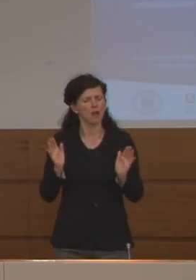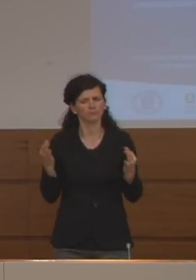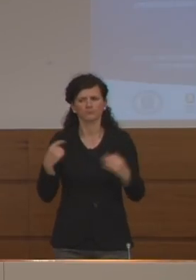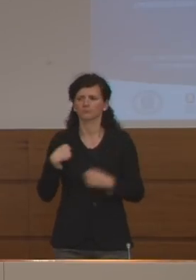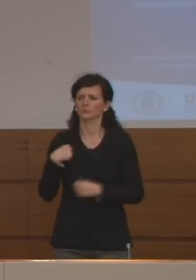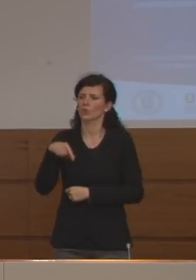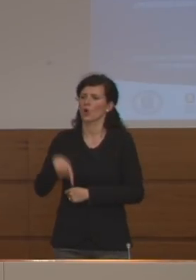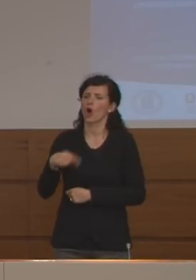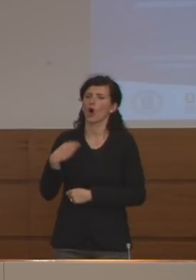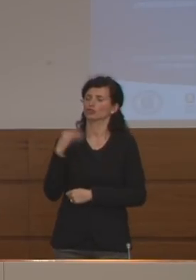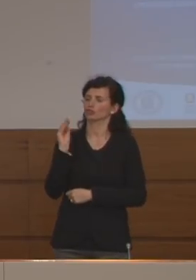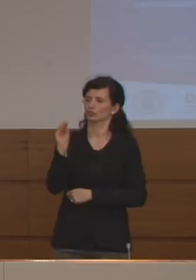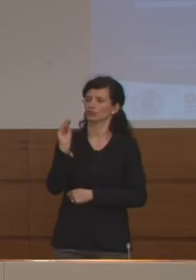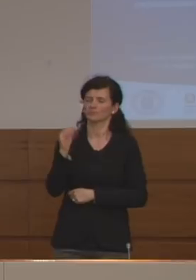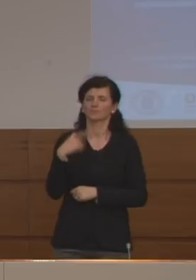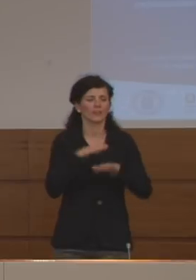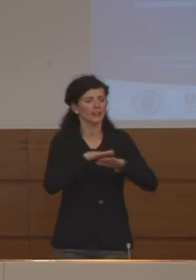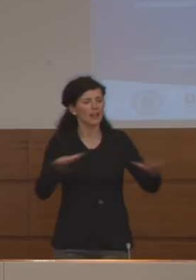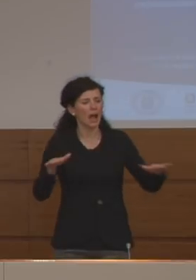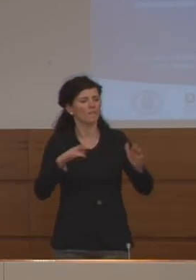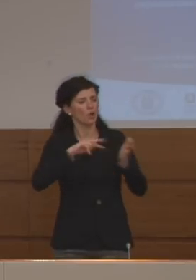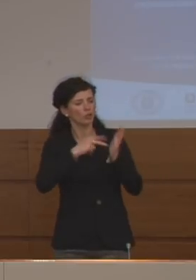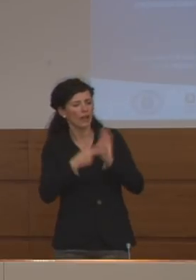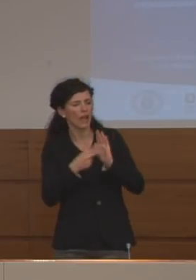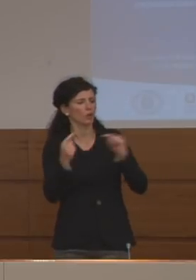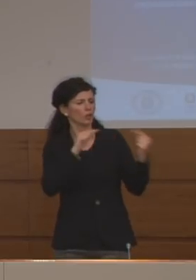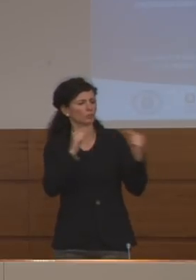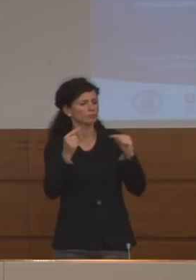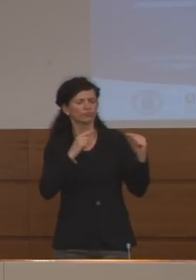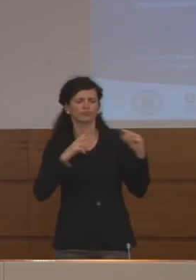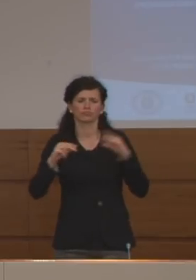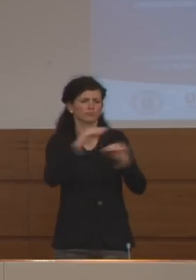quelli che sono i tavoli tecnici e le consultazioni politiche eccetera,